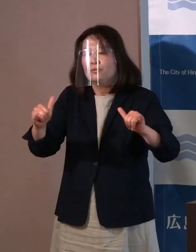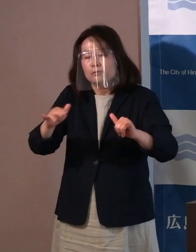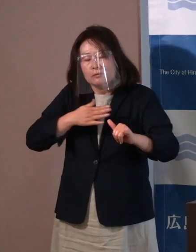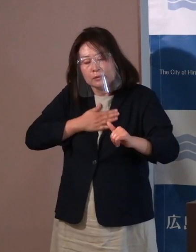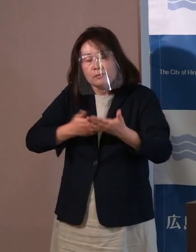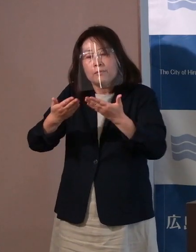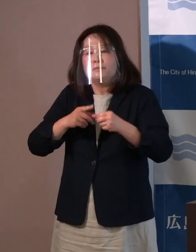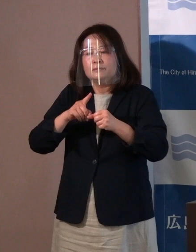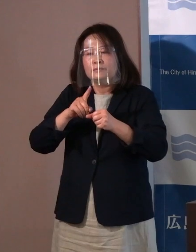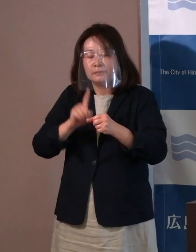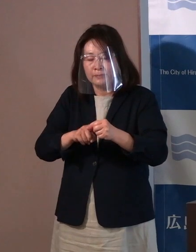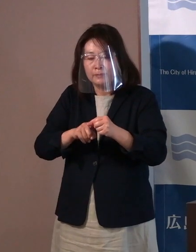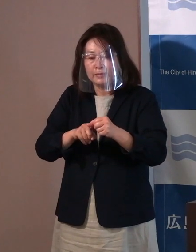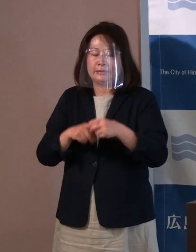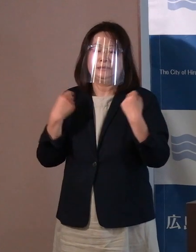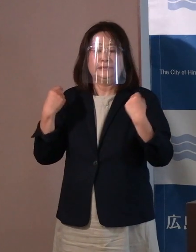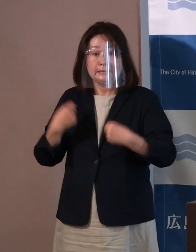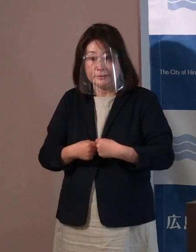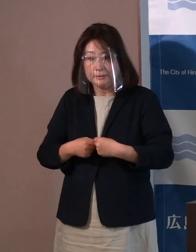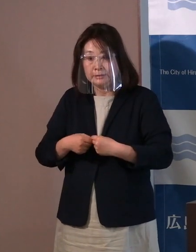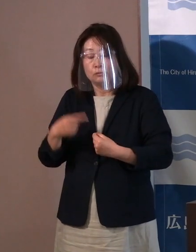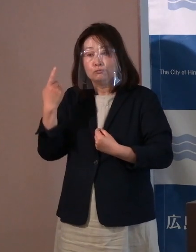式典の翌日の8月7日午前中に､